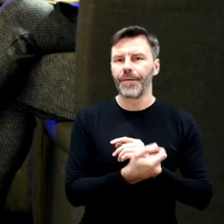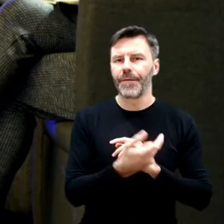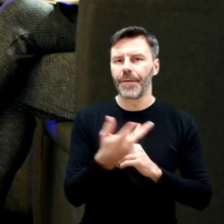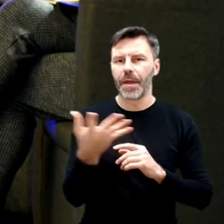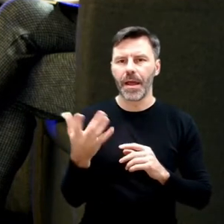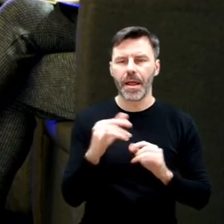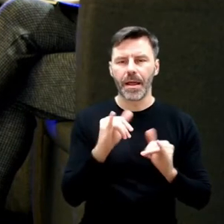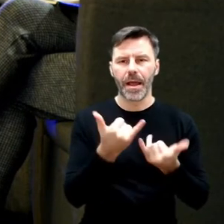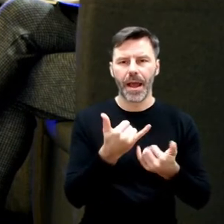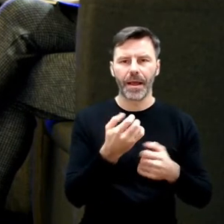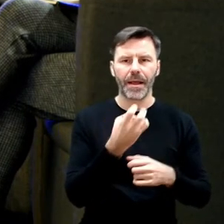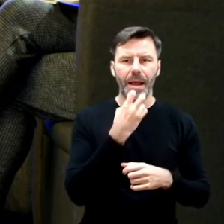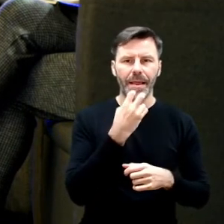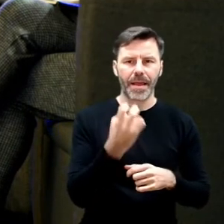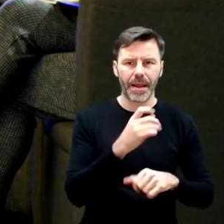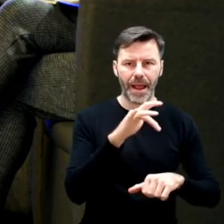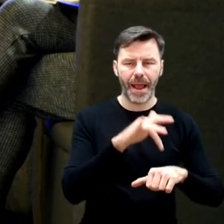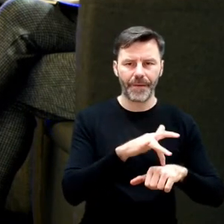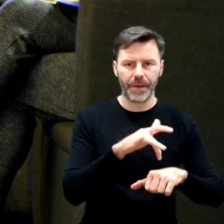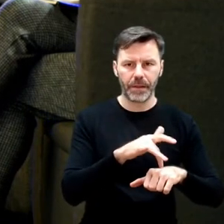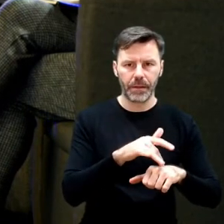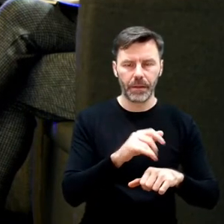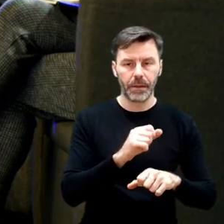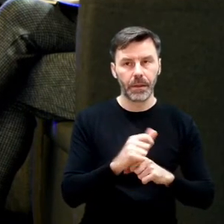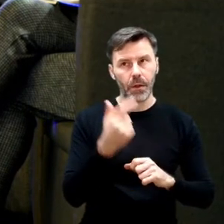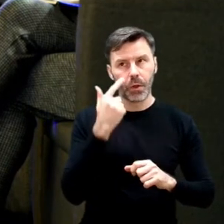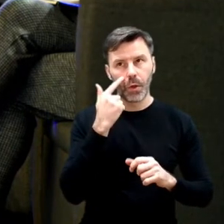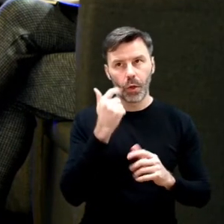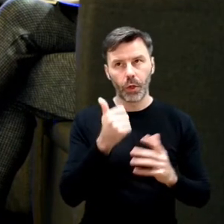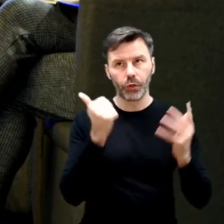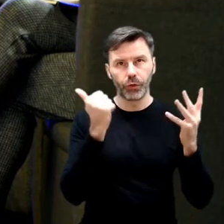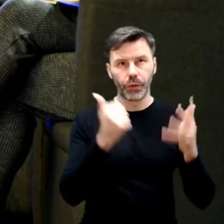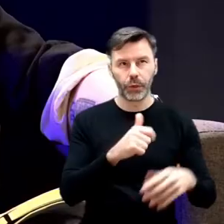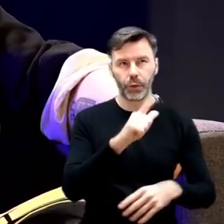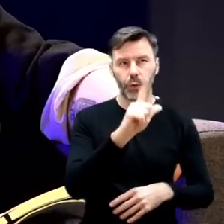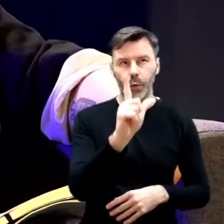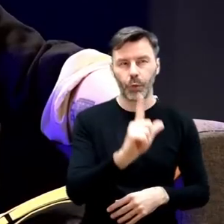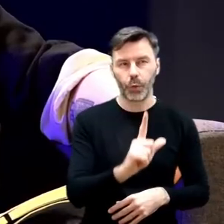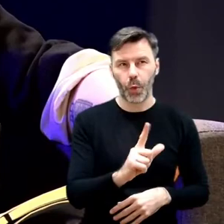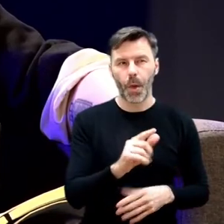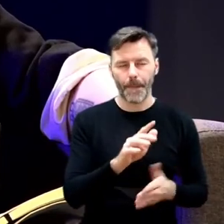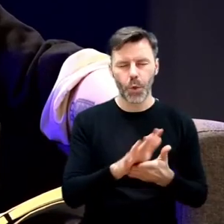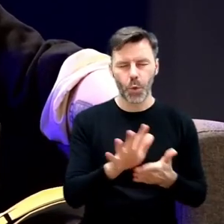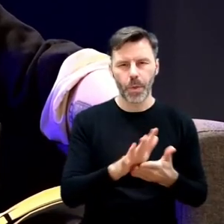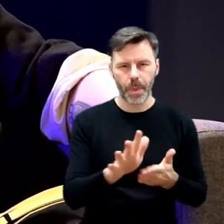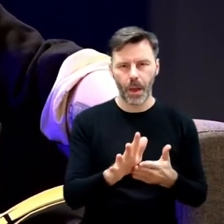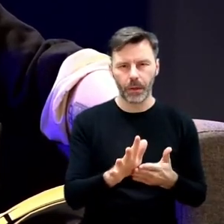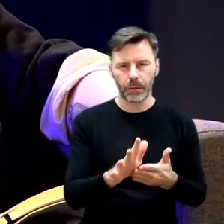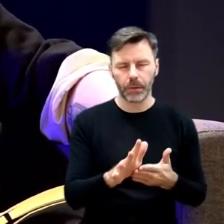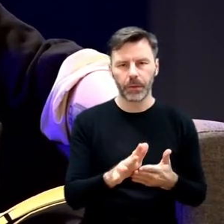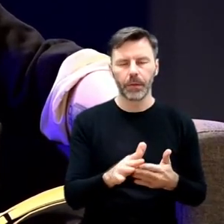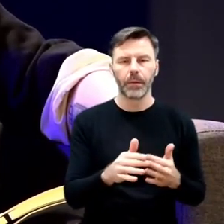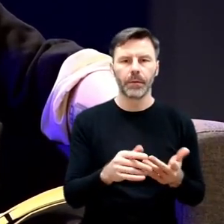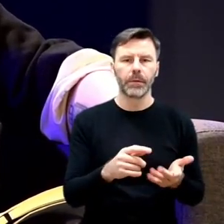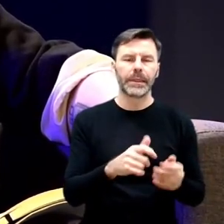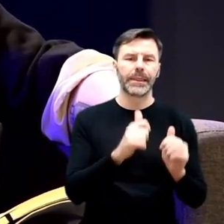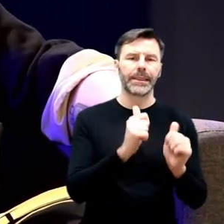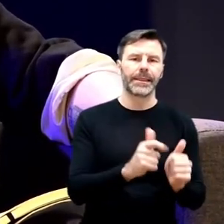To tutaj mamy do czynienia z kwotą ponad 6 tysięcy złotych brutto za stan deweloperski i około 7,5 tysiąca za stan